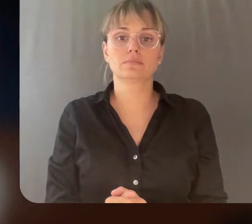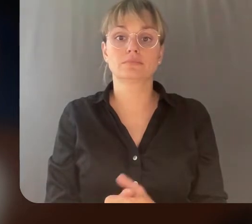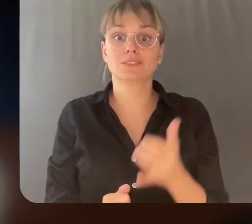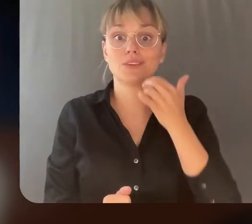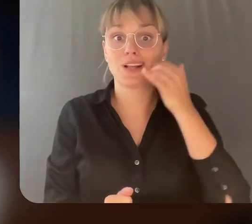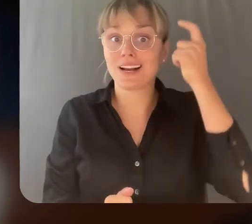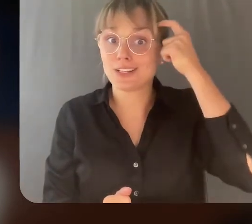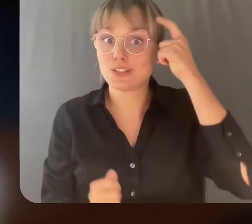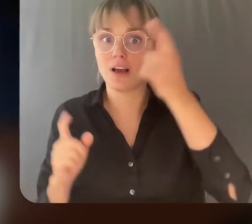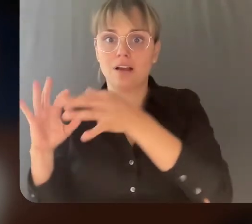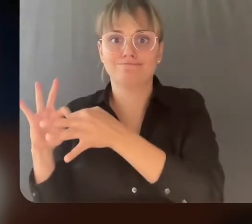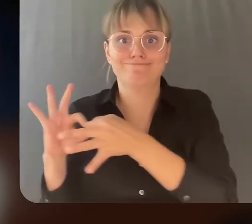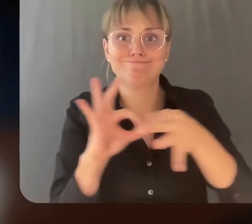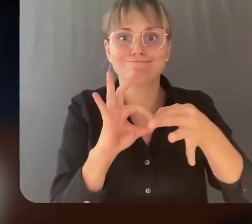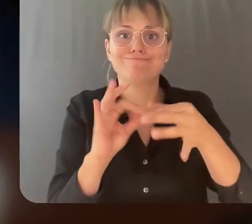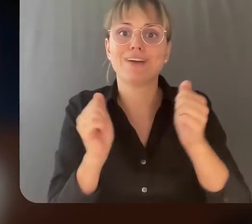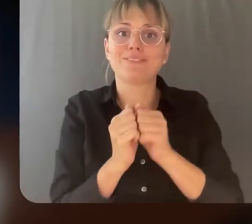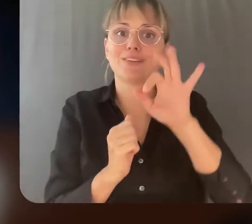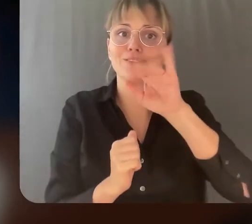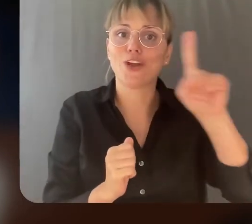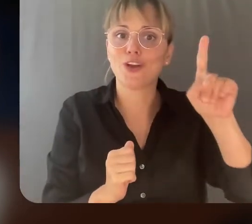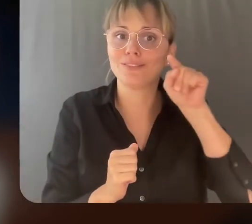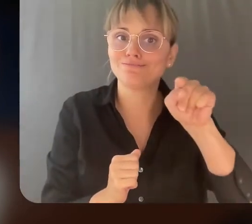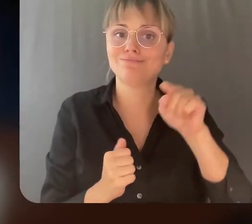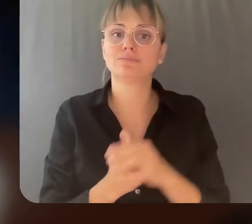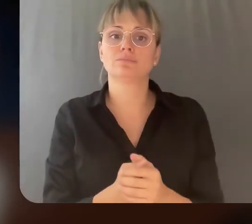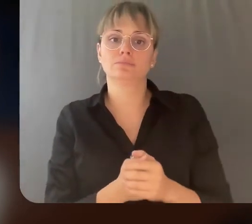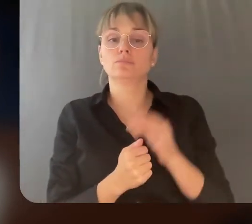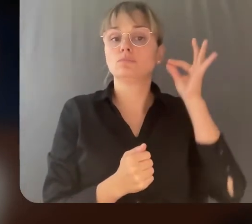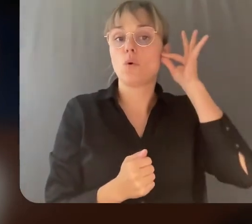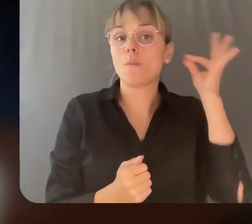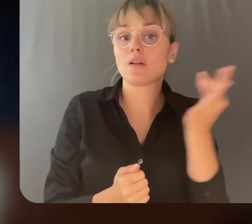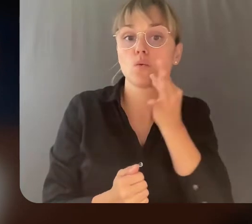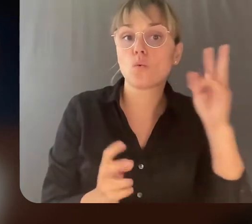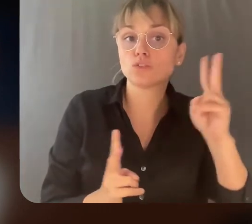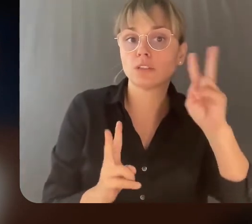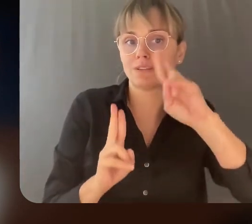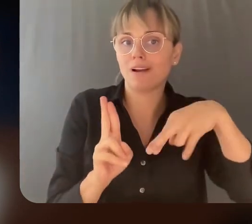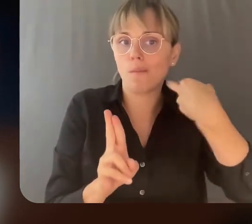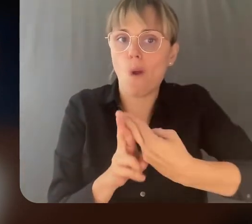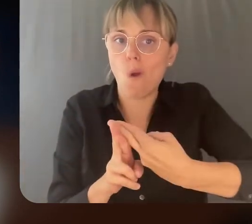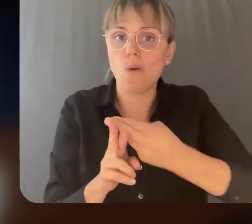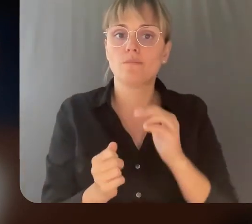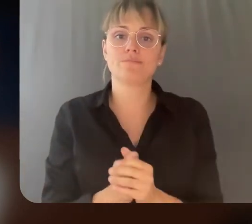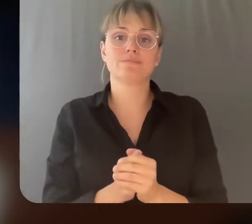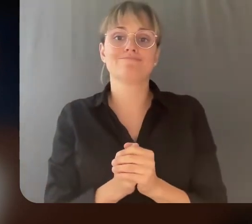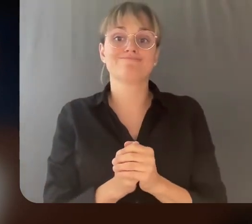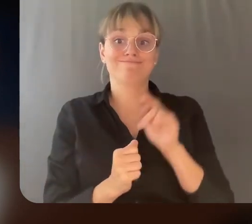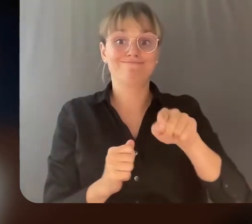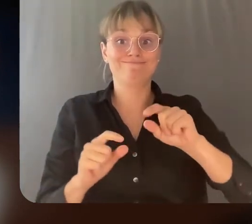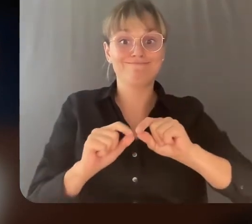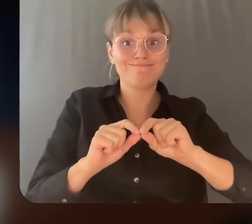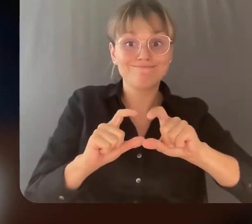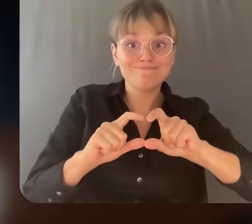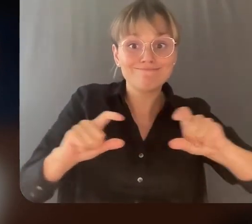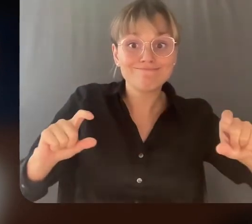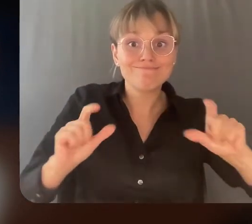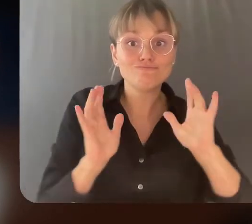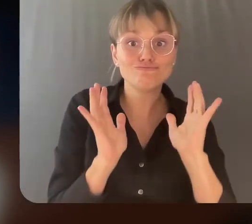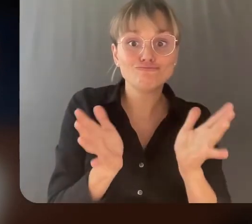Téléphone intelligent avec appels 911 actif. Un opérateur d'urgence répond à l'appel. Le bouton de clavardage RTT est activé.